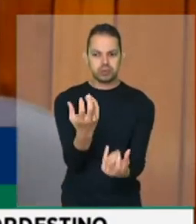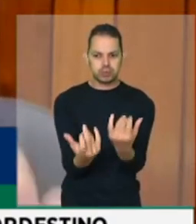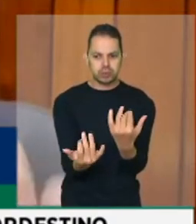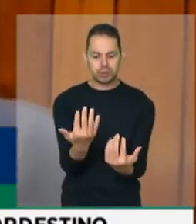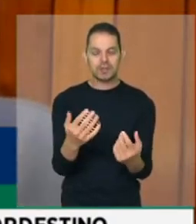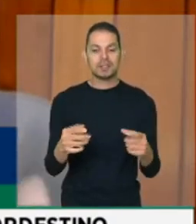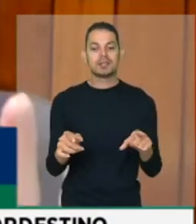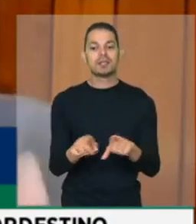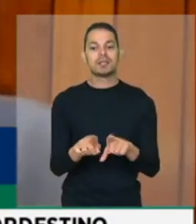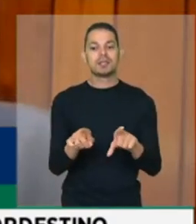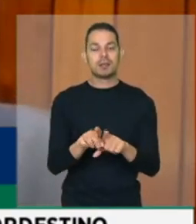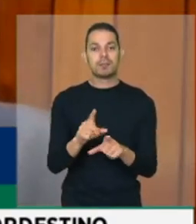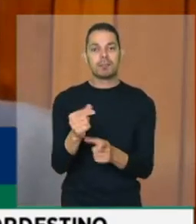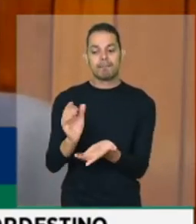TEMOS A RETIRADA DE RECURSOS ORÇAMENTÁRIOS NOS ÓRGÃOS